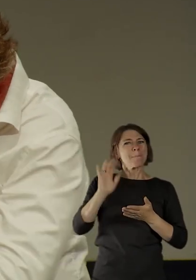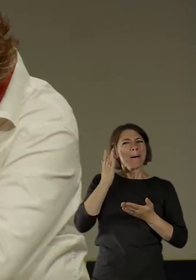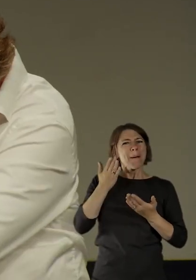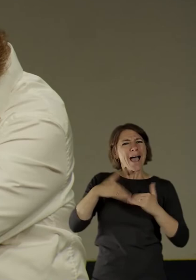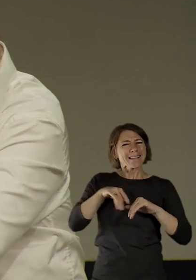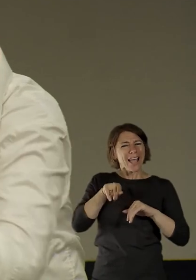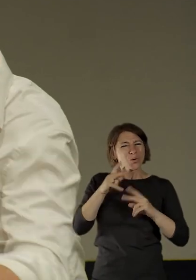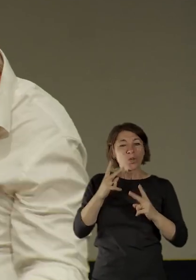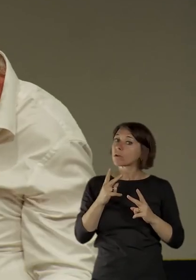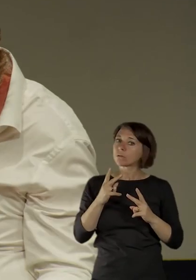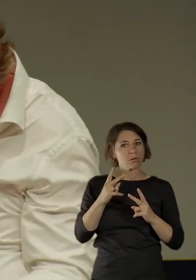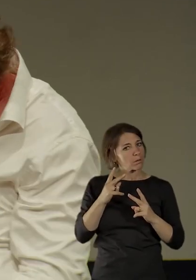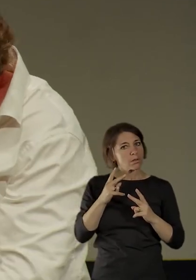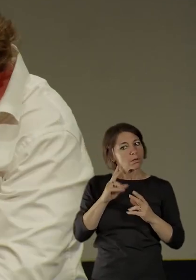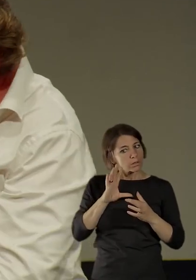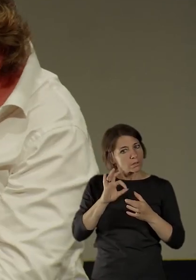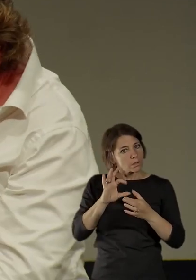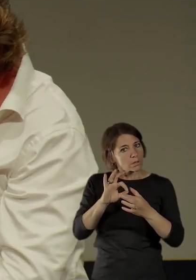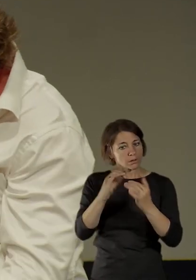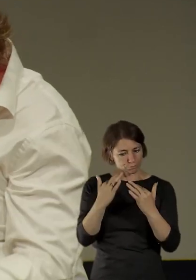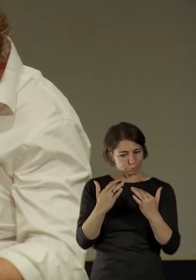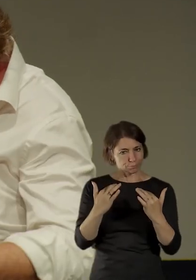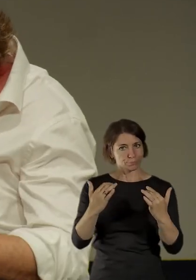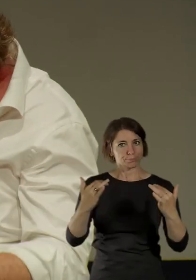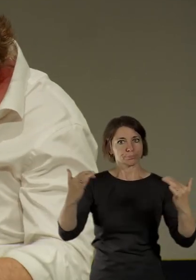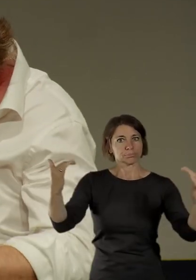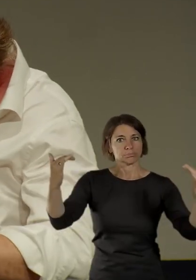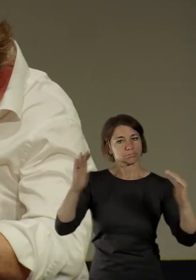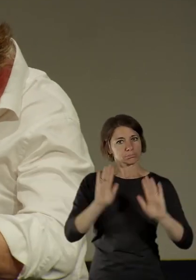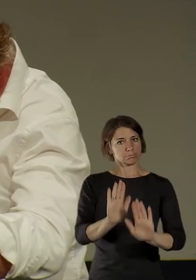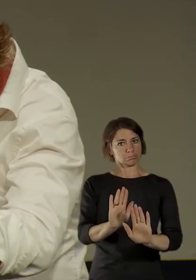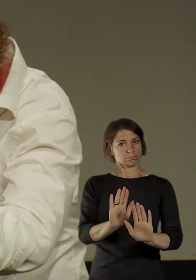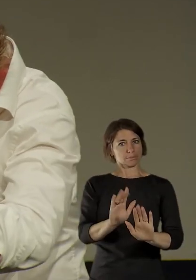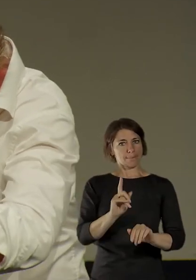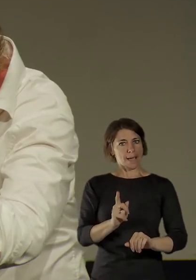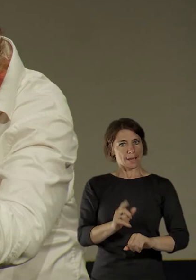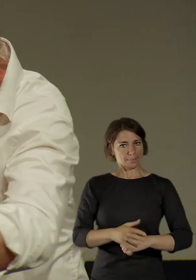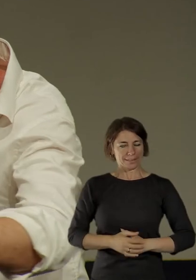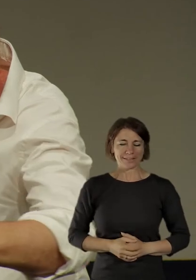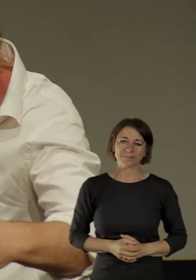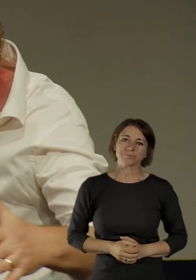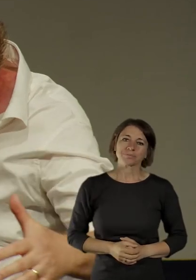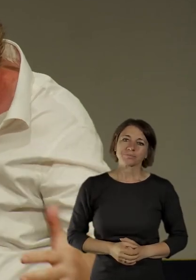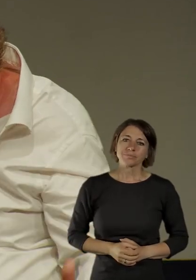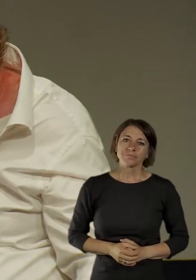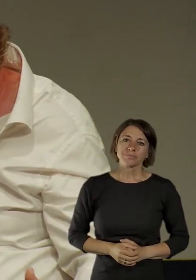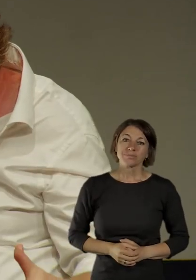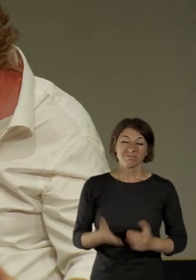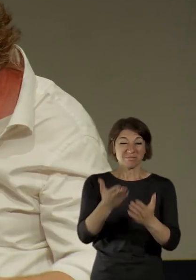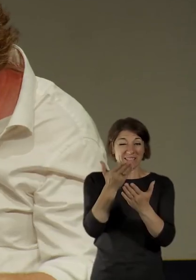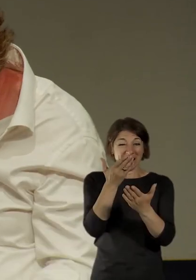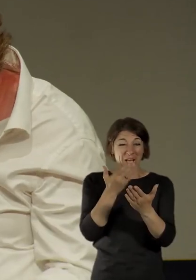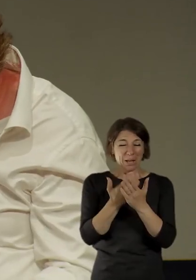Ale je to prostě nějaký celek. A teď jde o to naplňování celkové koncepce města.